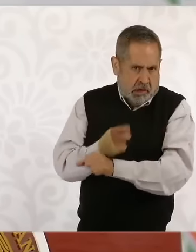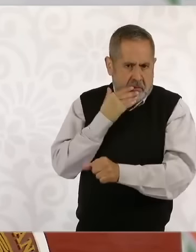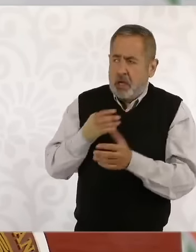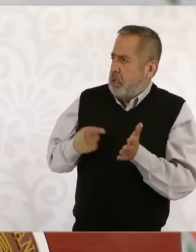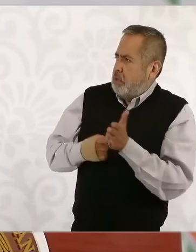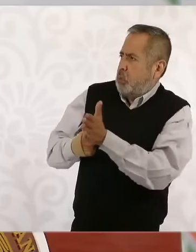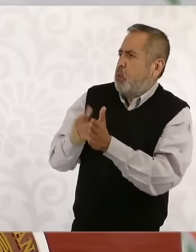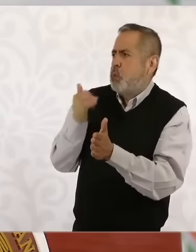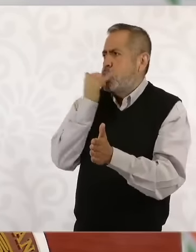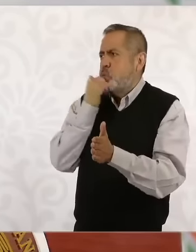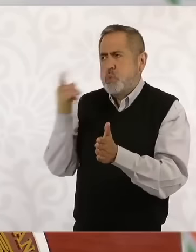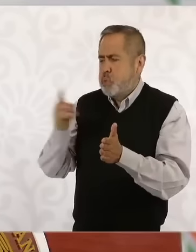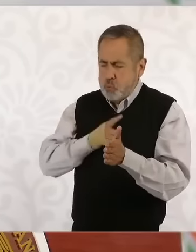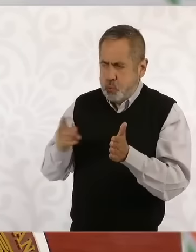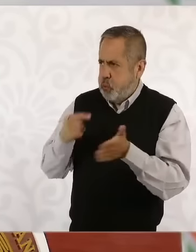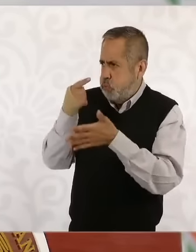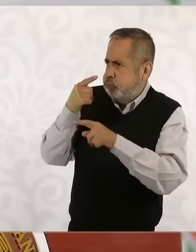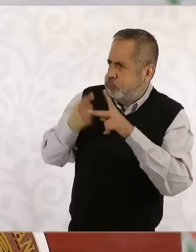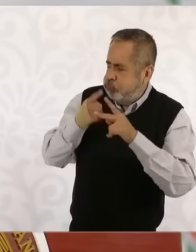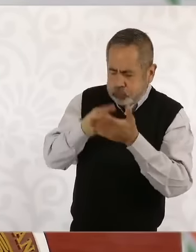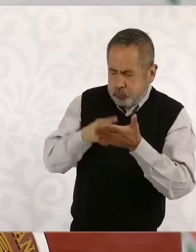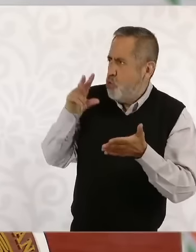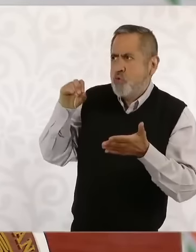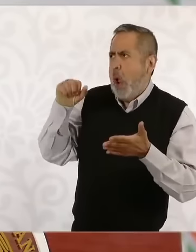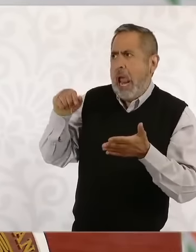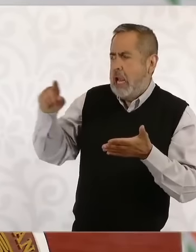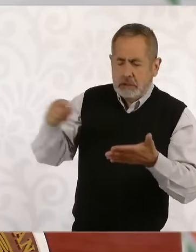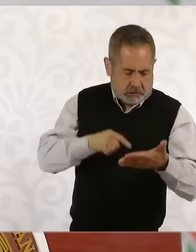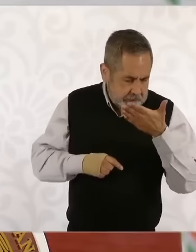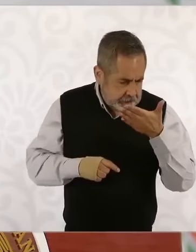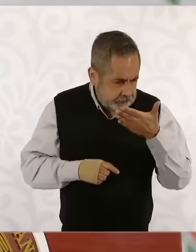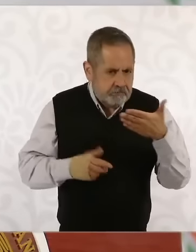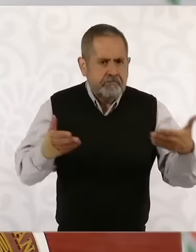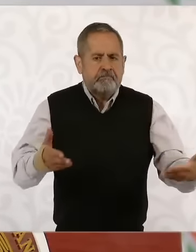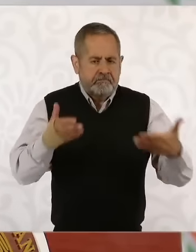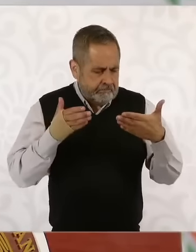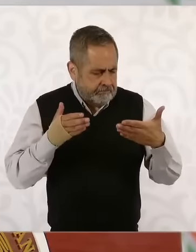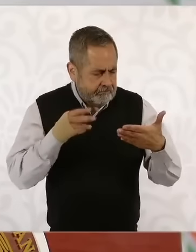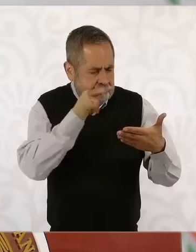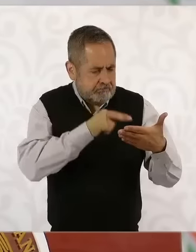es incorrecto, la cuantía no es adecuada y para eso tiene tanto recursos administrativos